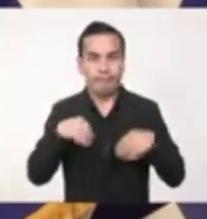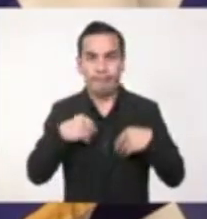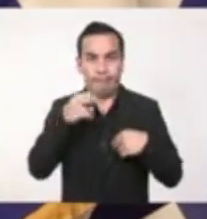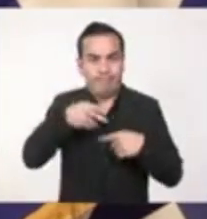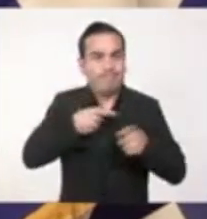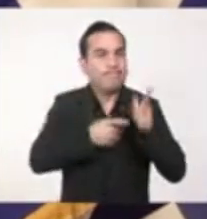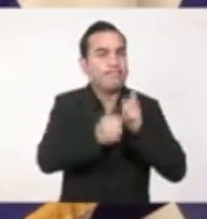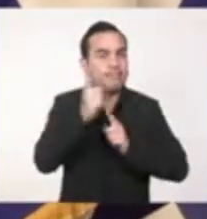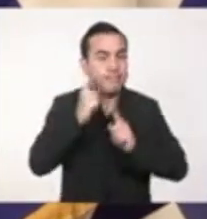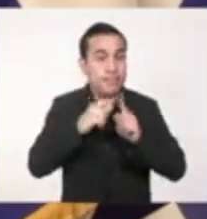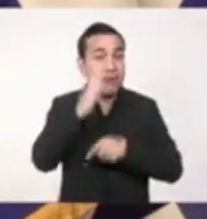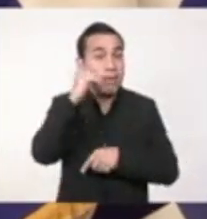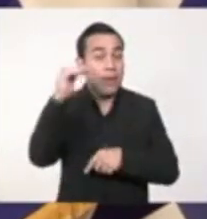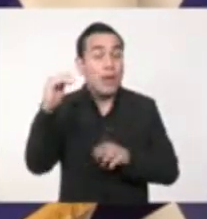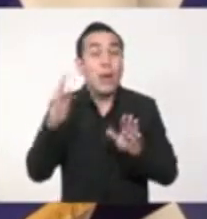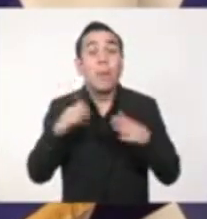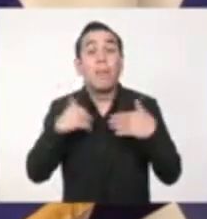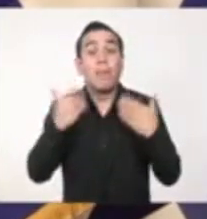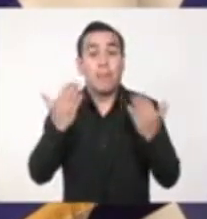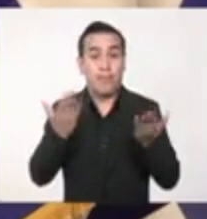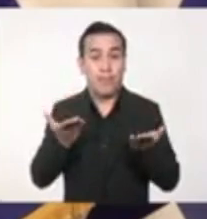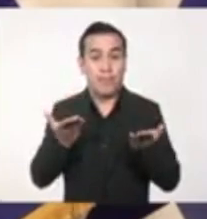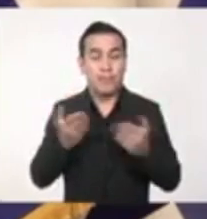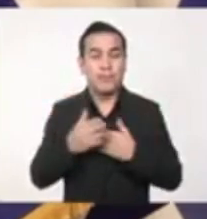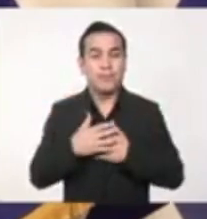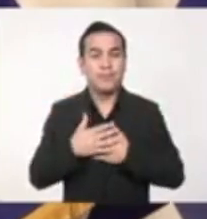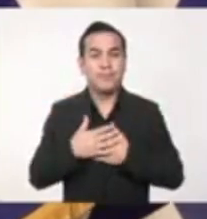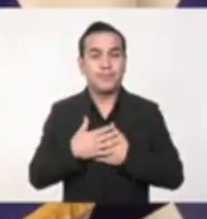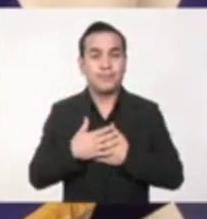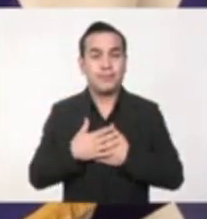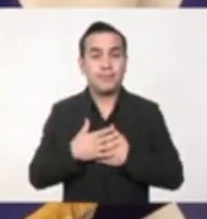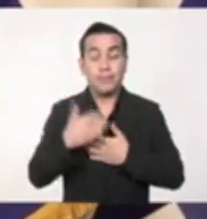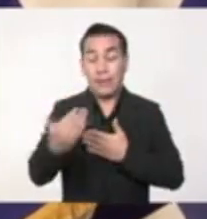voy a decir por qué. Cuando yo llegué a la presidencia en el